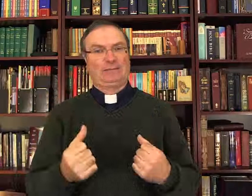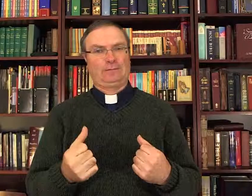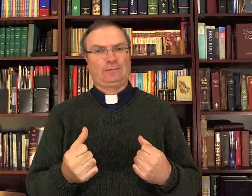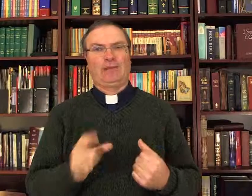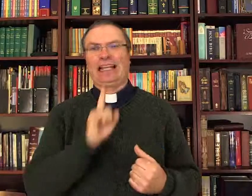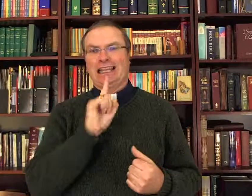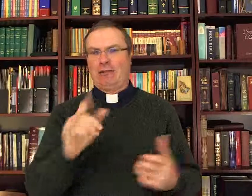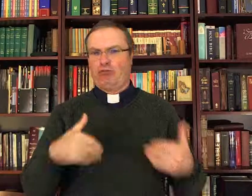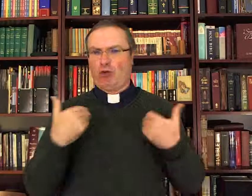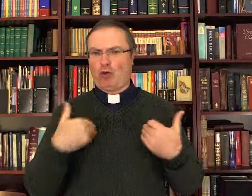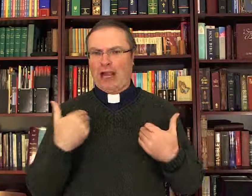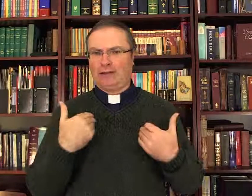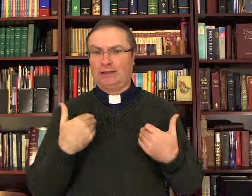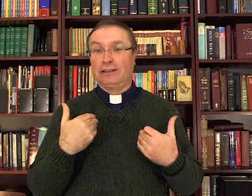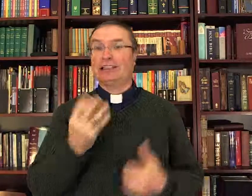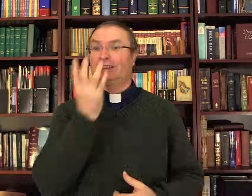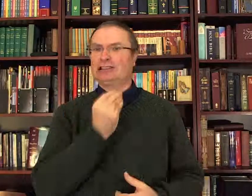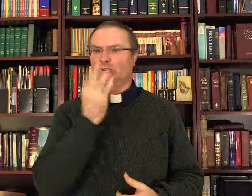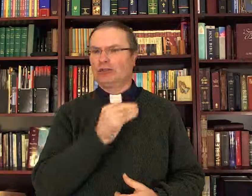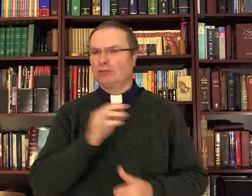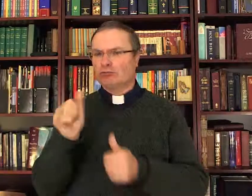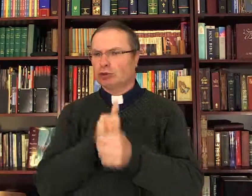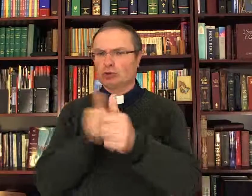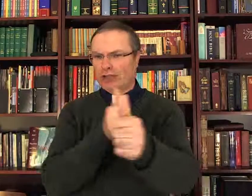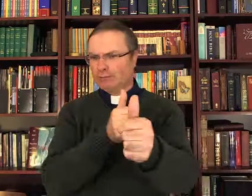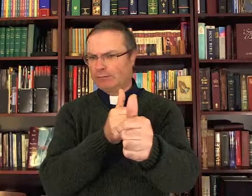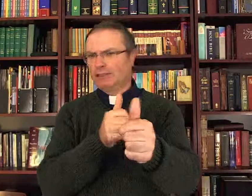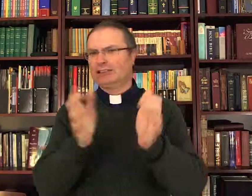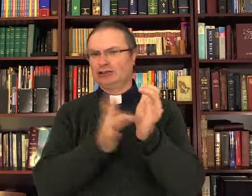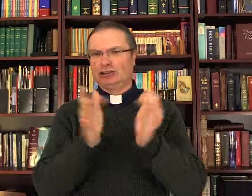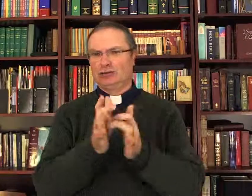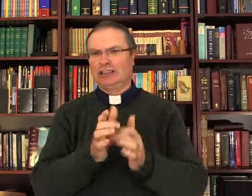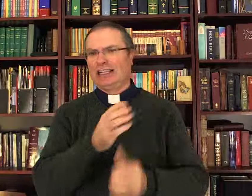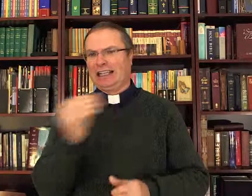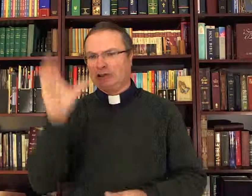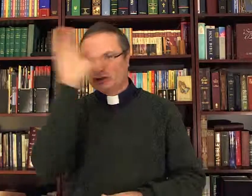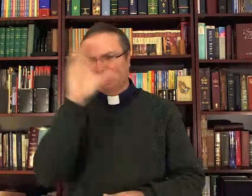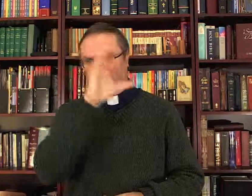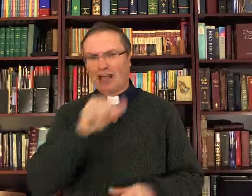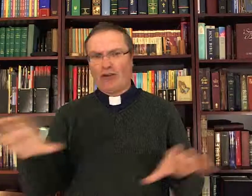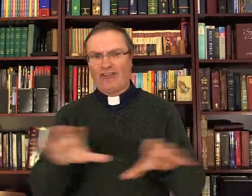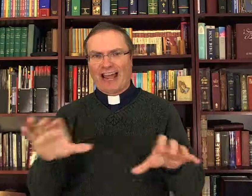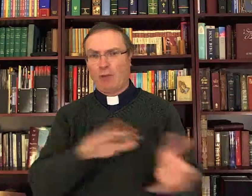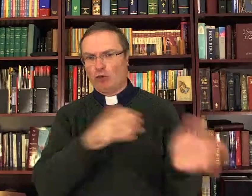C'est pourquoi les Juifs poursuivaient Jésus [et cherchaient à le faire mourir],